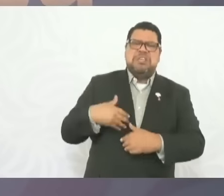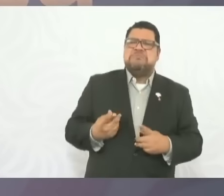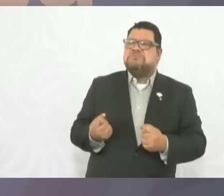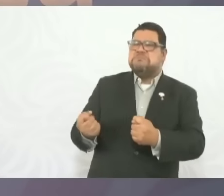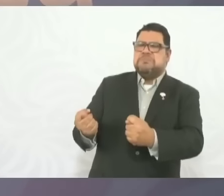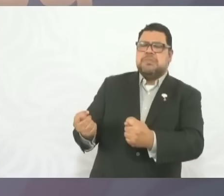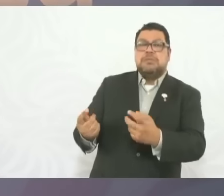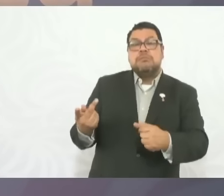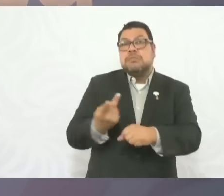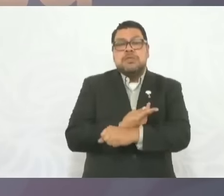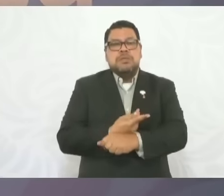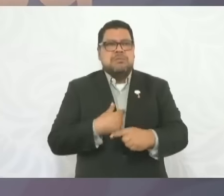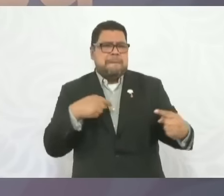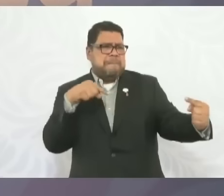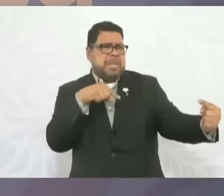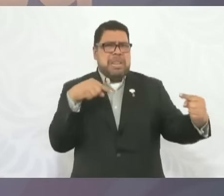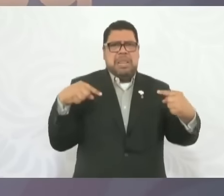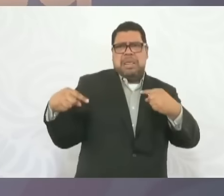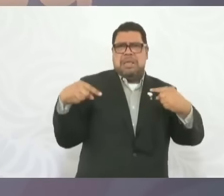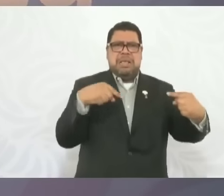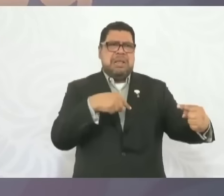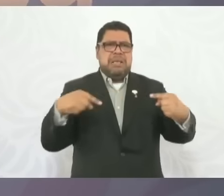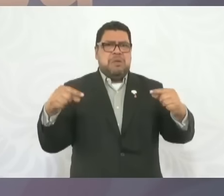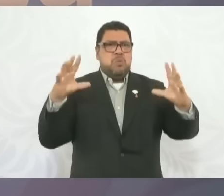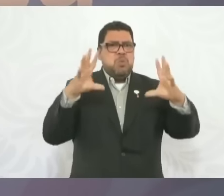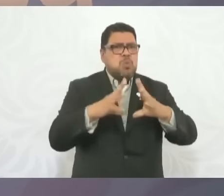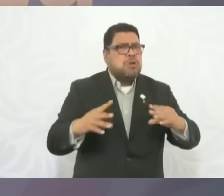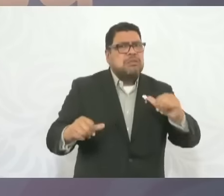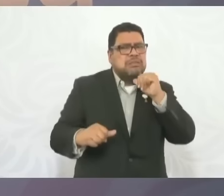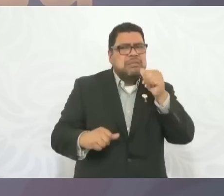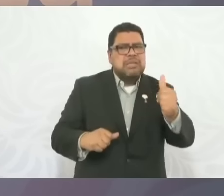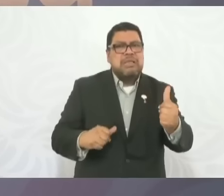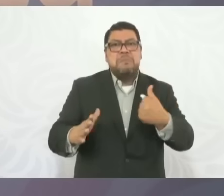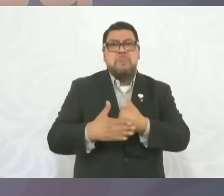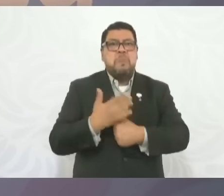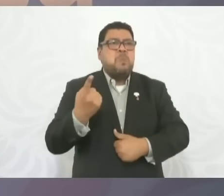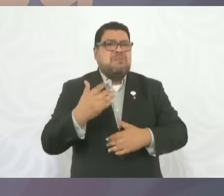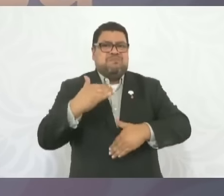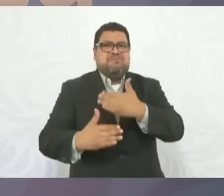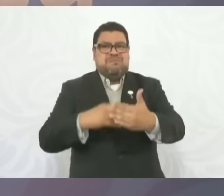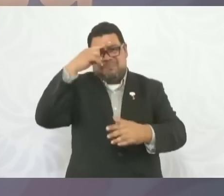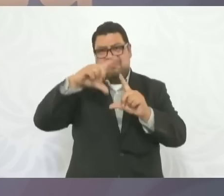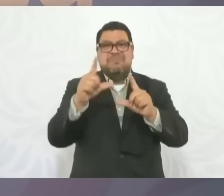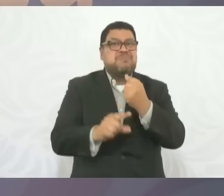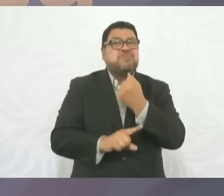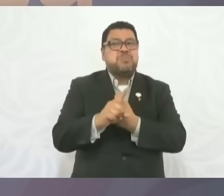El conflicto parecía imposible de resolver sin consecuencias graves para el país. Pero